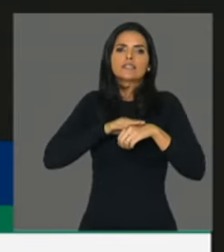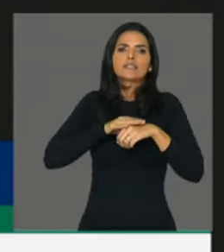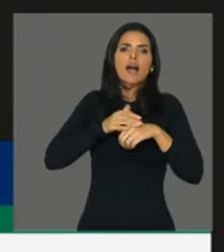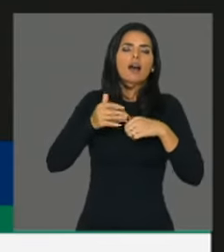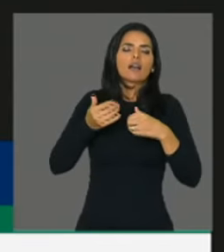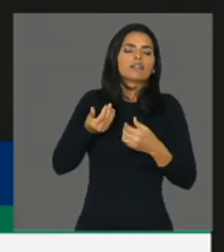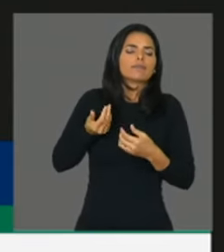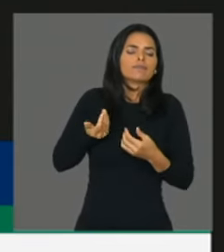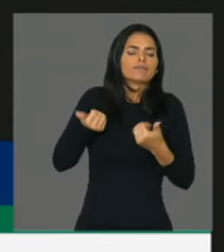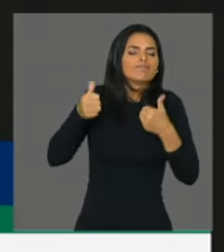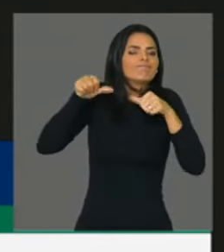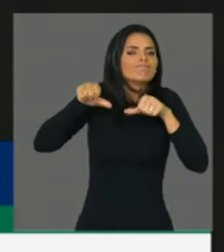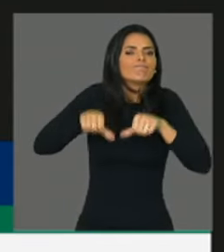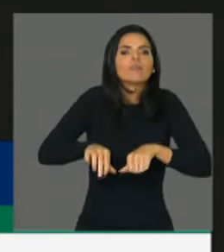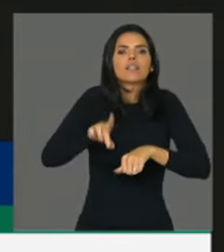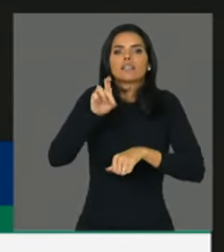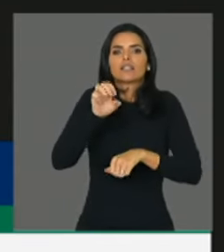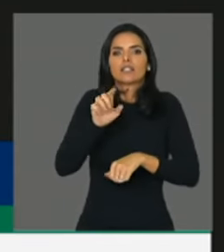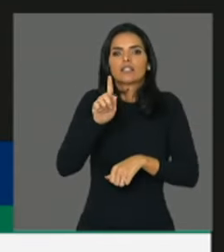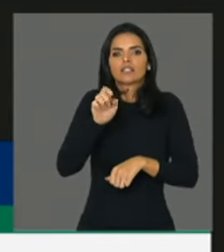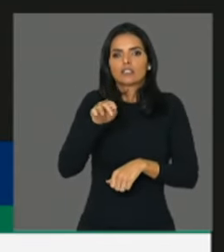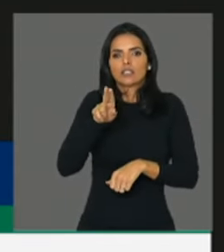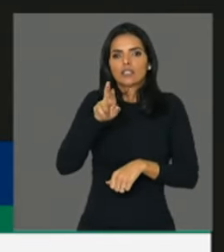TEM UMA DOENÇA DEGENERATIVA QUE ESTÁ CADA VEZ PIOR. POR